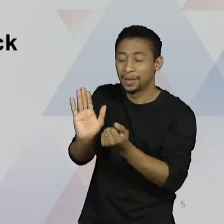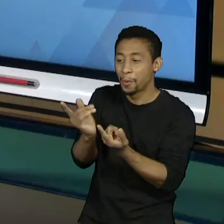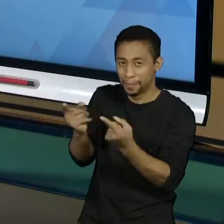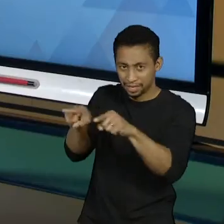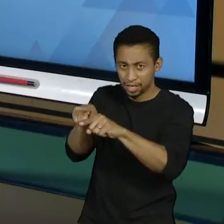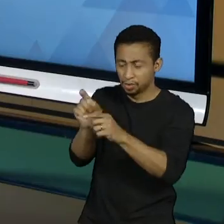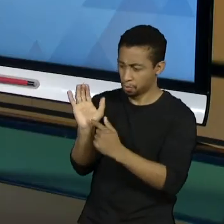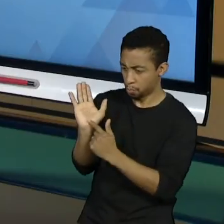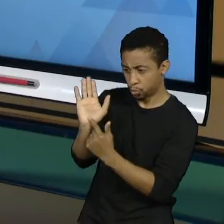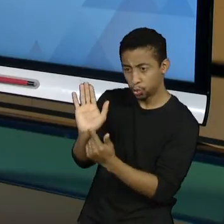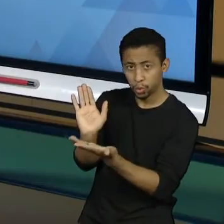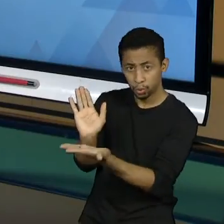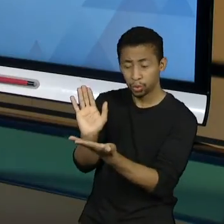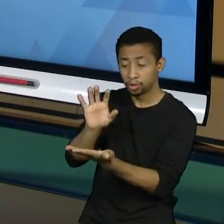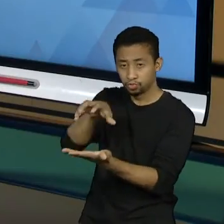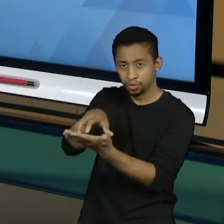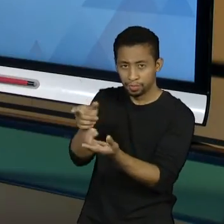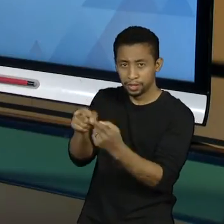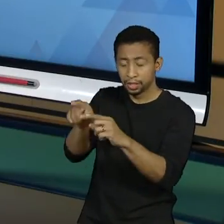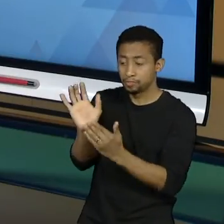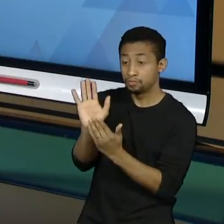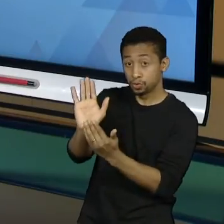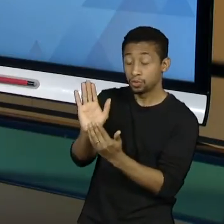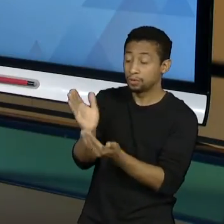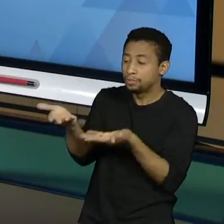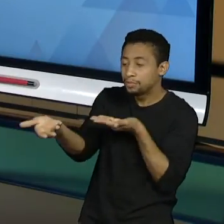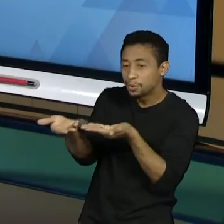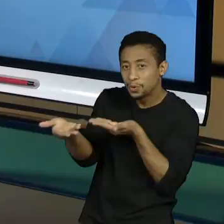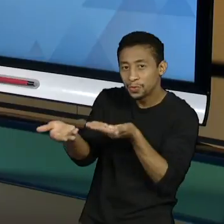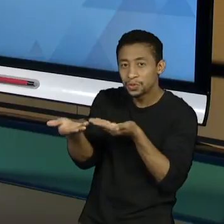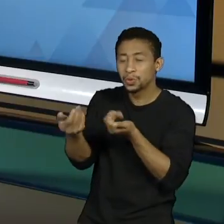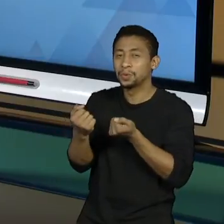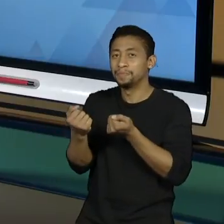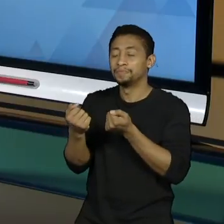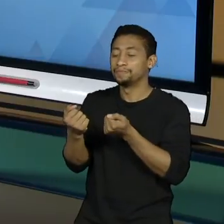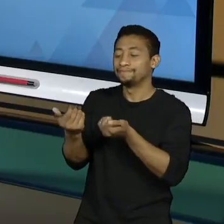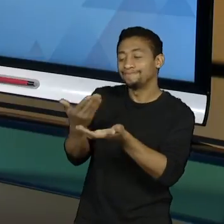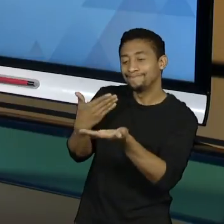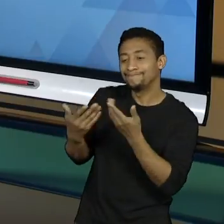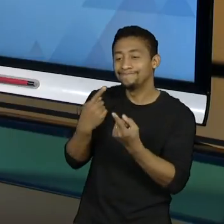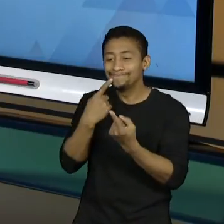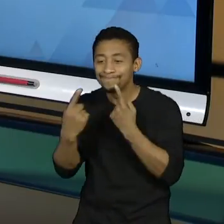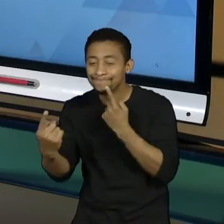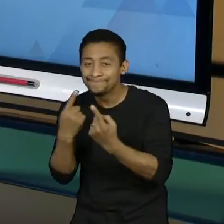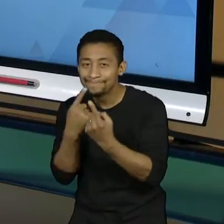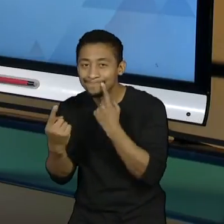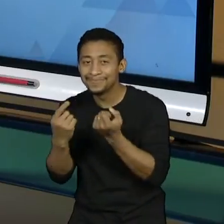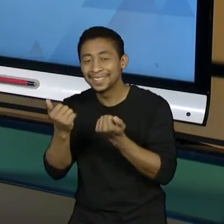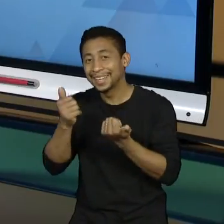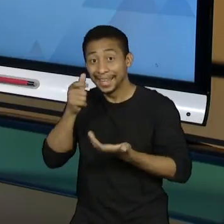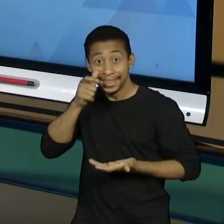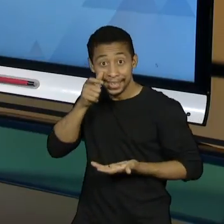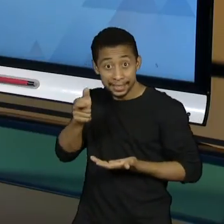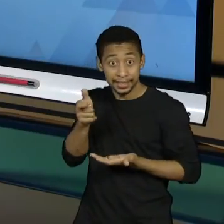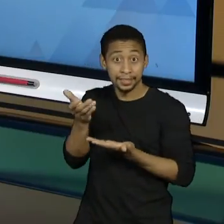INSTITUIÇÃO PARCEIRA CONVERSOU COM VOCÊ, LEVANTOU ALGUMAS QUESTÕES... ENTÃO É INTERESSANTE, MOSTRE COMO ESSAS QUESTÕES FORAM